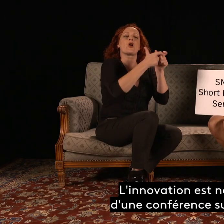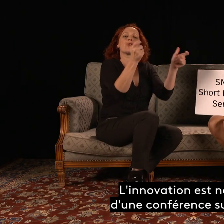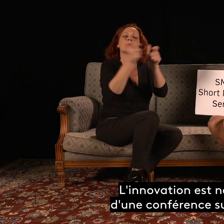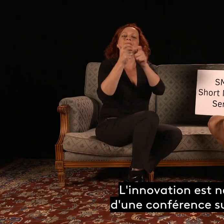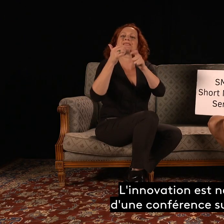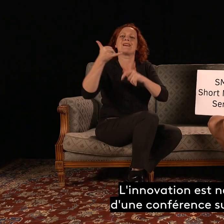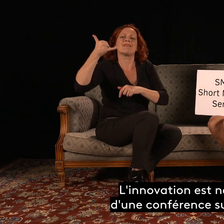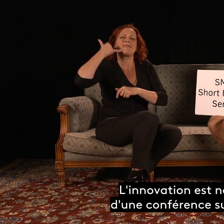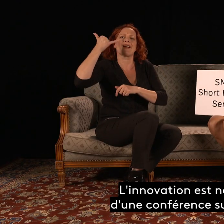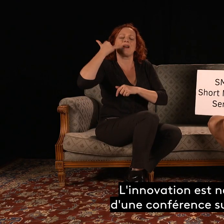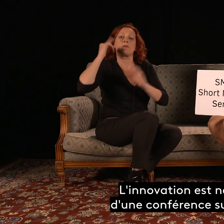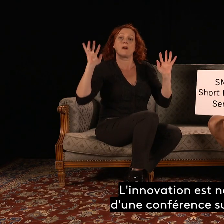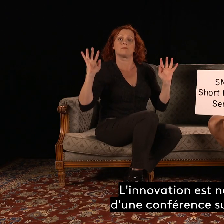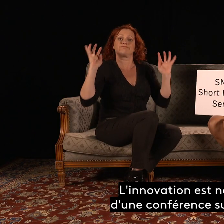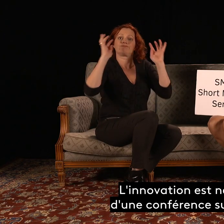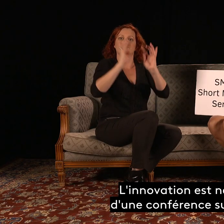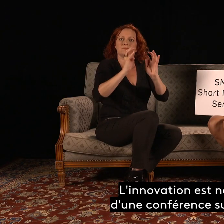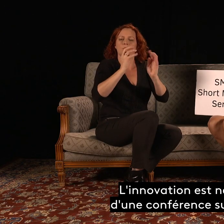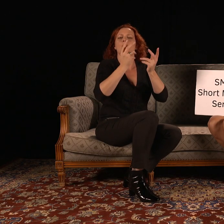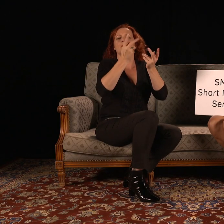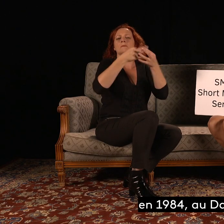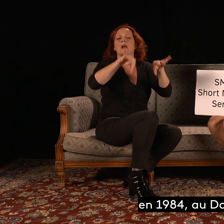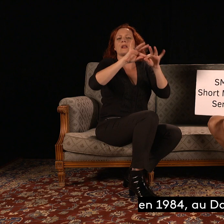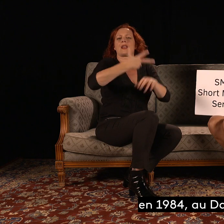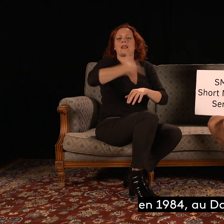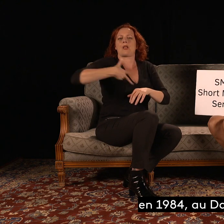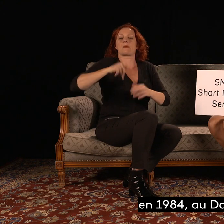L'innovation est née en marge d’une conférence sur les Télécoms à Copenhague au Danemark en 1984.